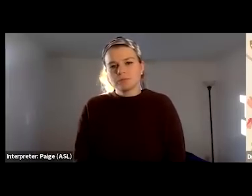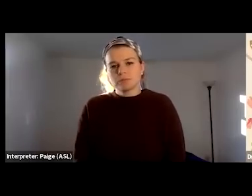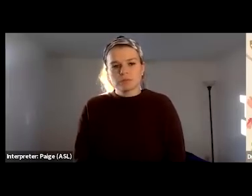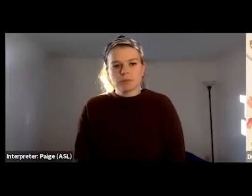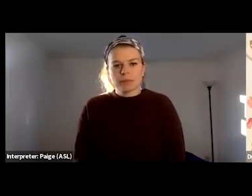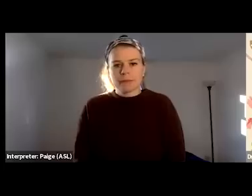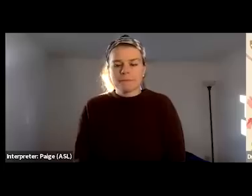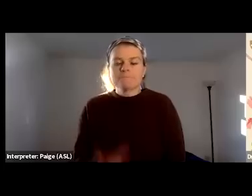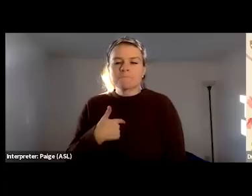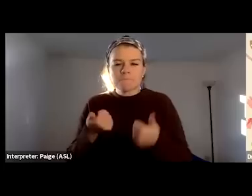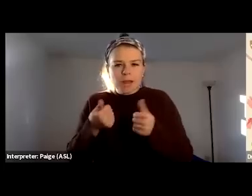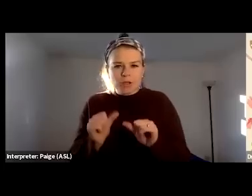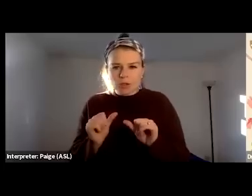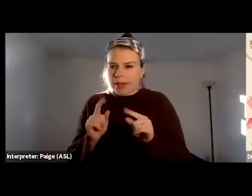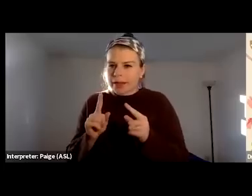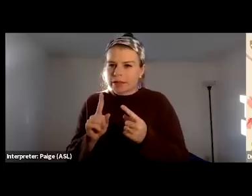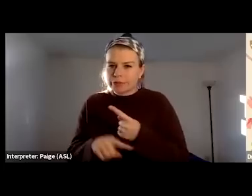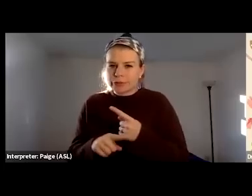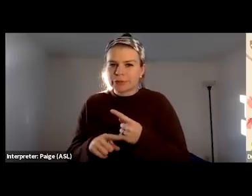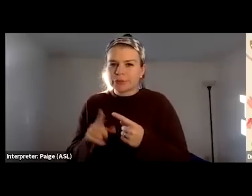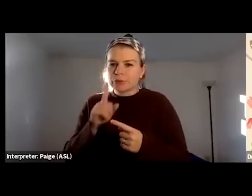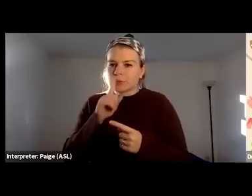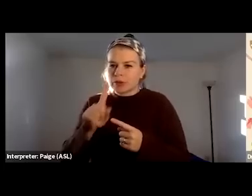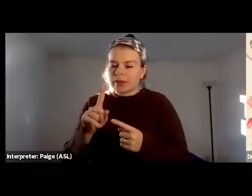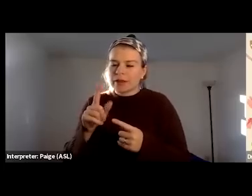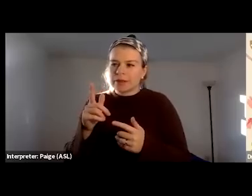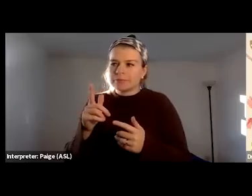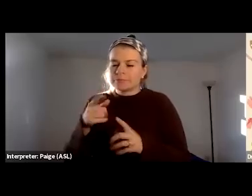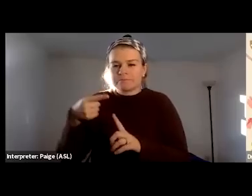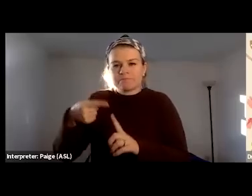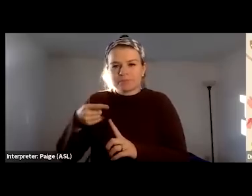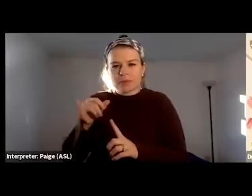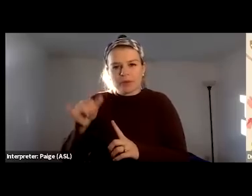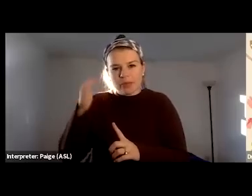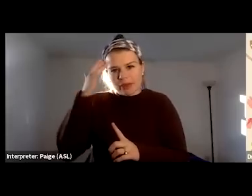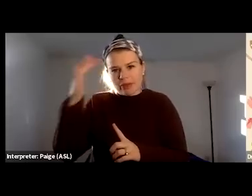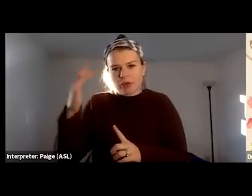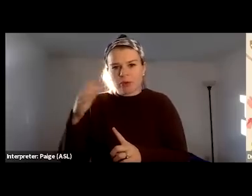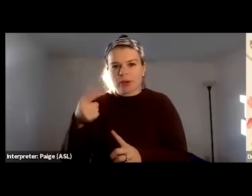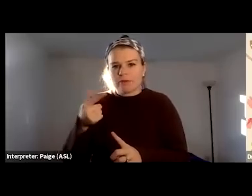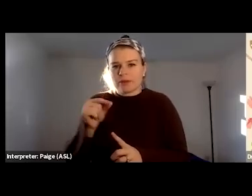He intentado basarme en la teoría de Gailey de la hiperinvisibilidad para entender esto,